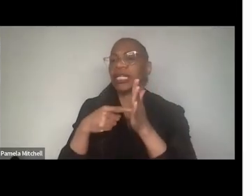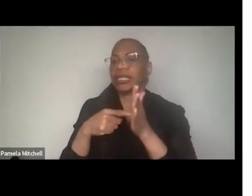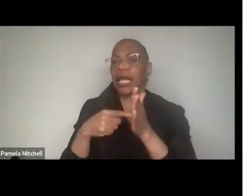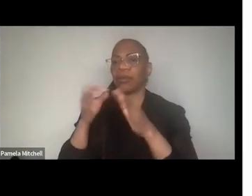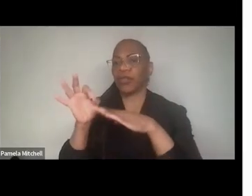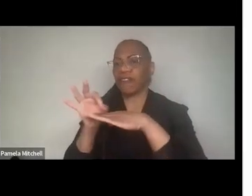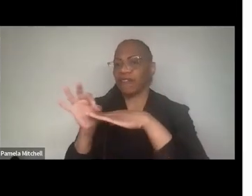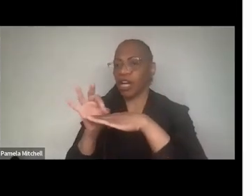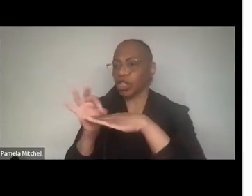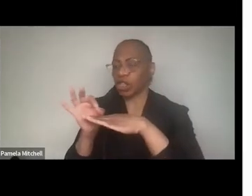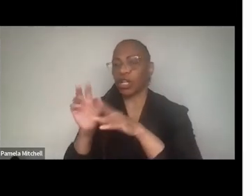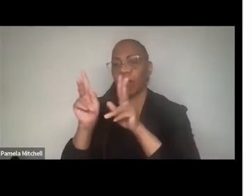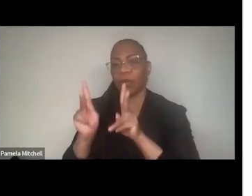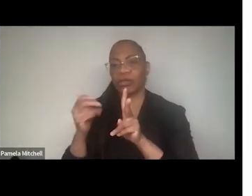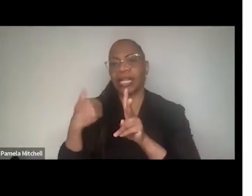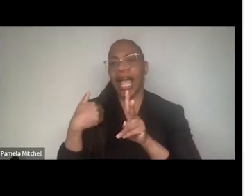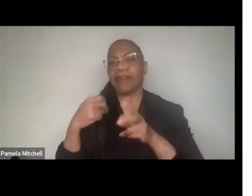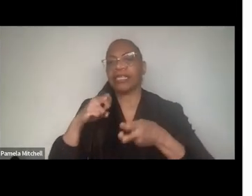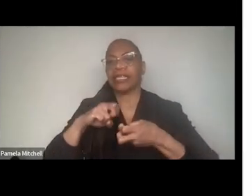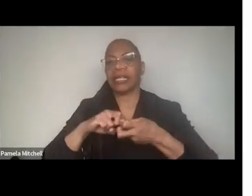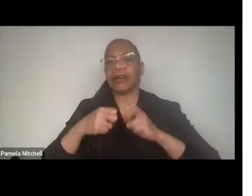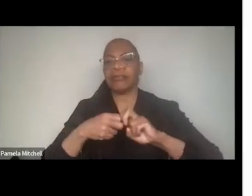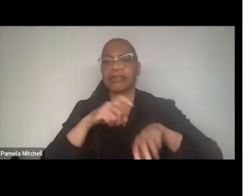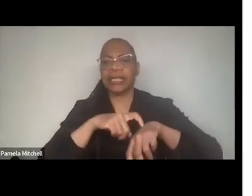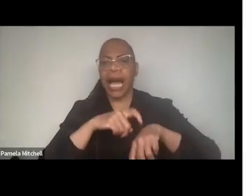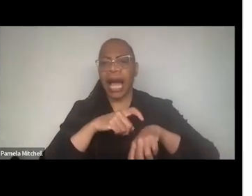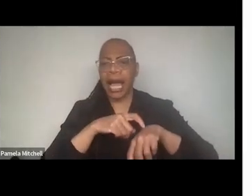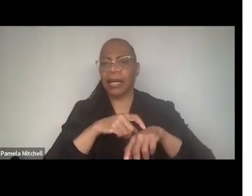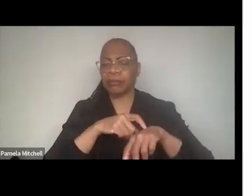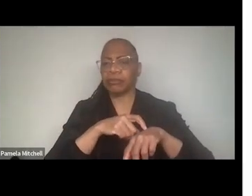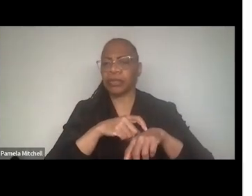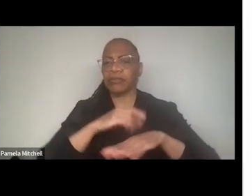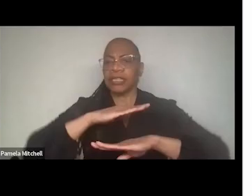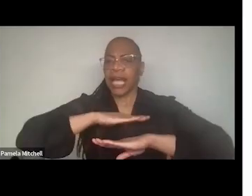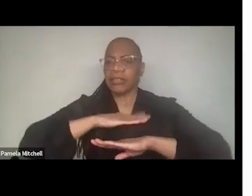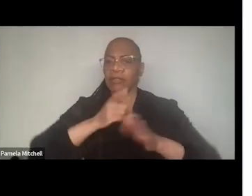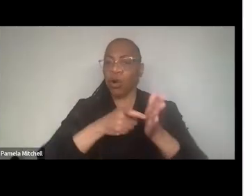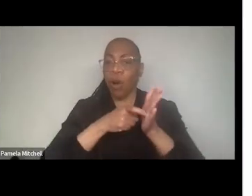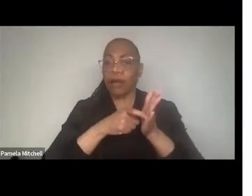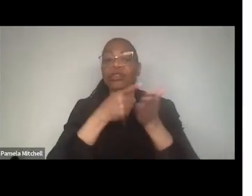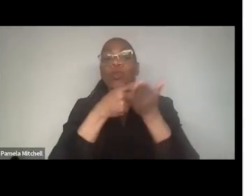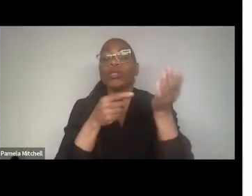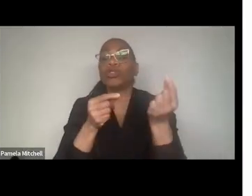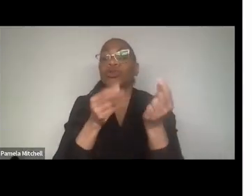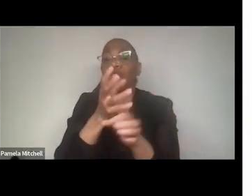y la dificultad de cumplir con esos requisitos. Bueno, parte de lo que hacen es obtener cartas de opinión de fuentes